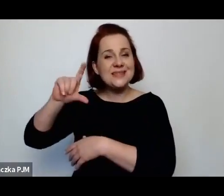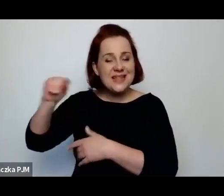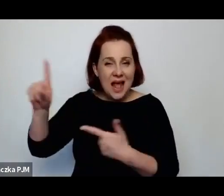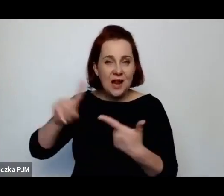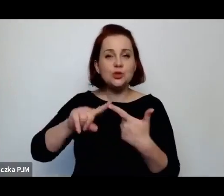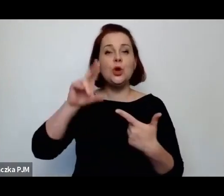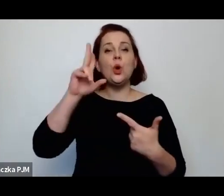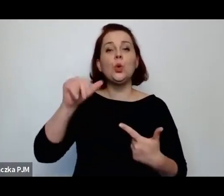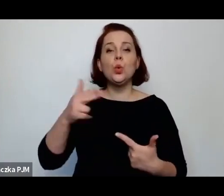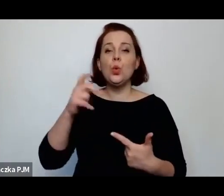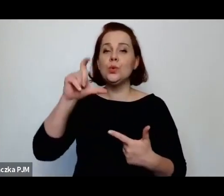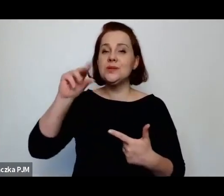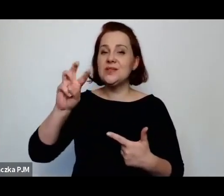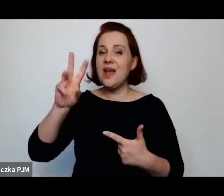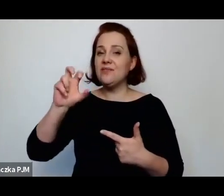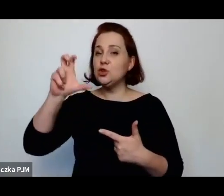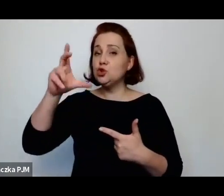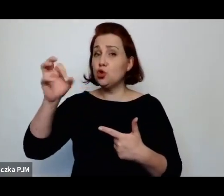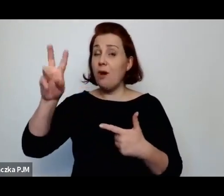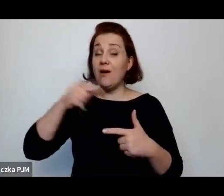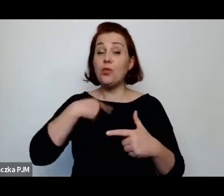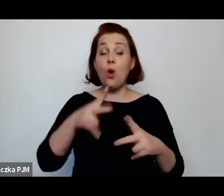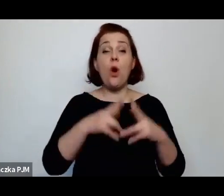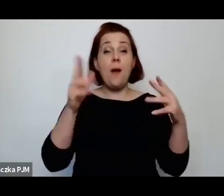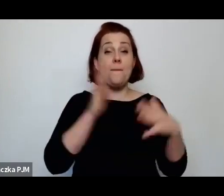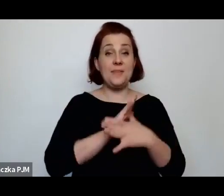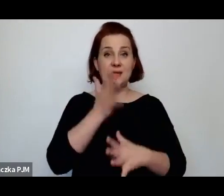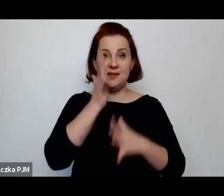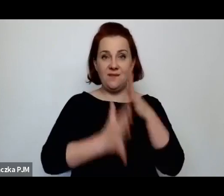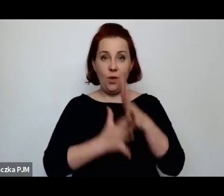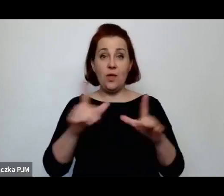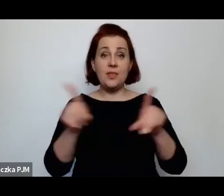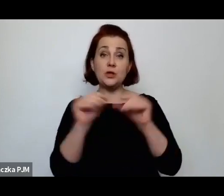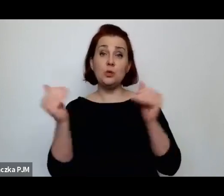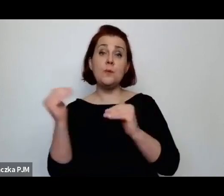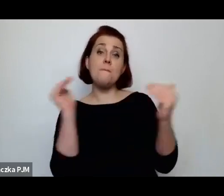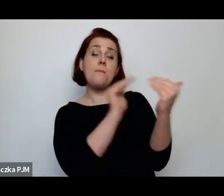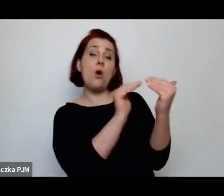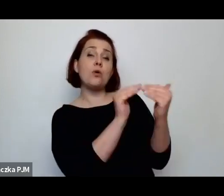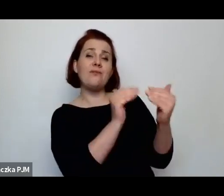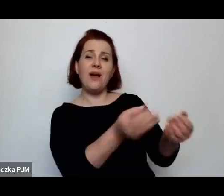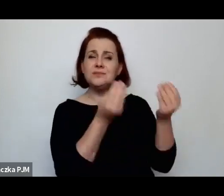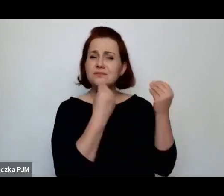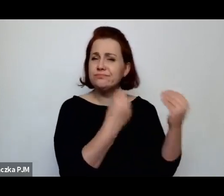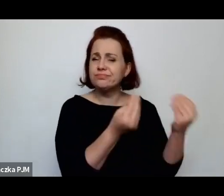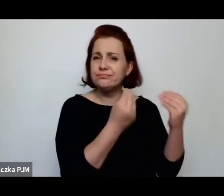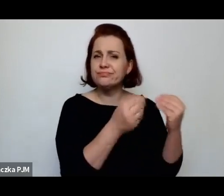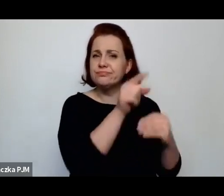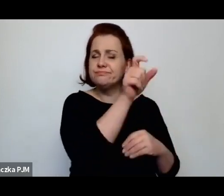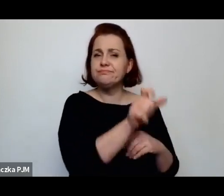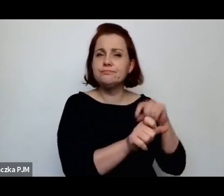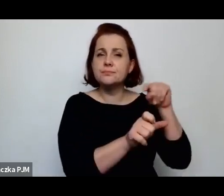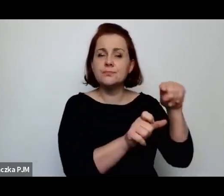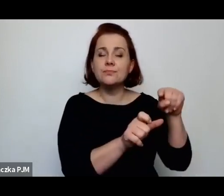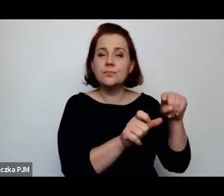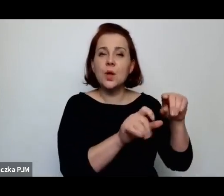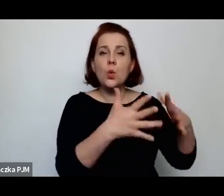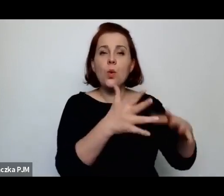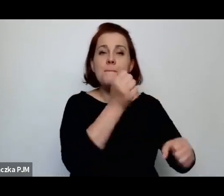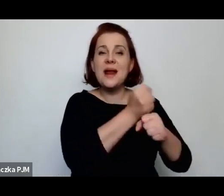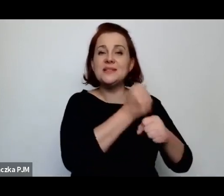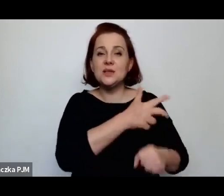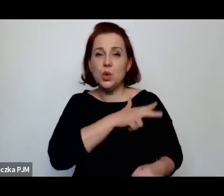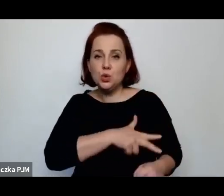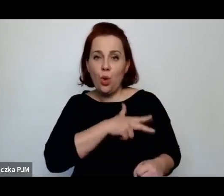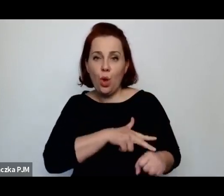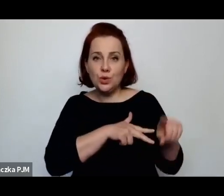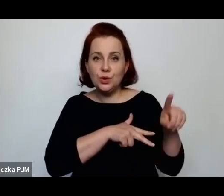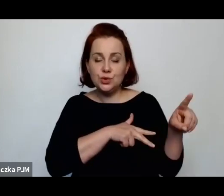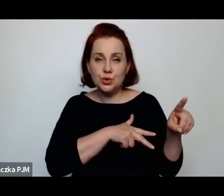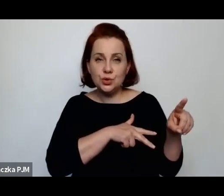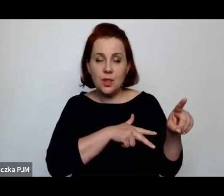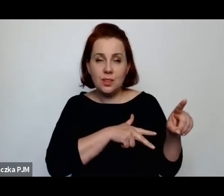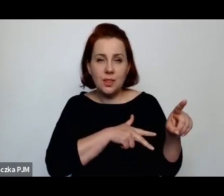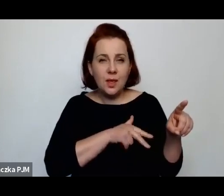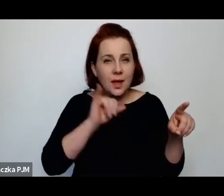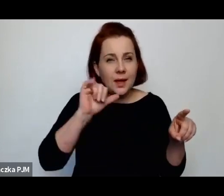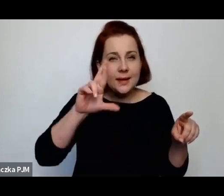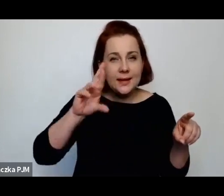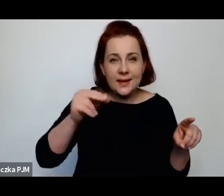o prostytutkach międzywojennych, to mamy również do porównania fantastyczną pracę socjologiczną Ireny Surmackiej